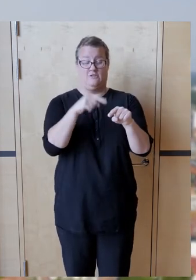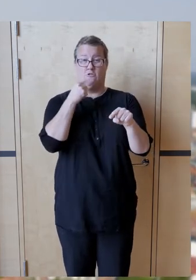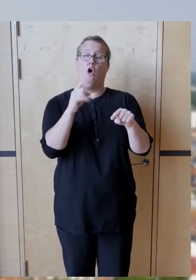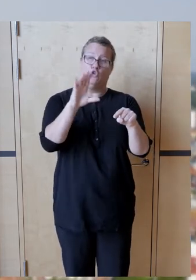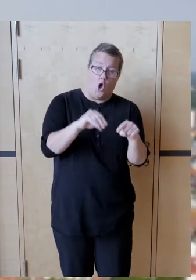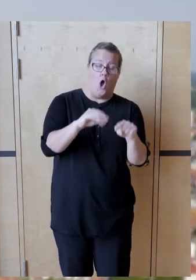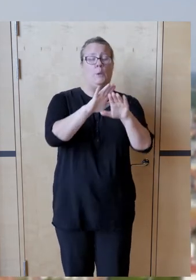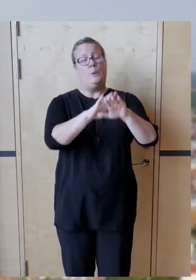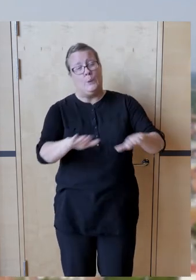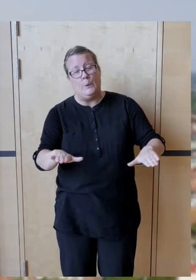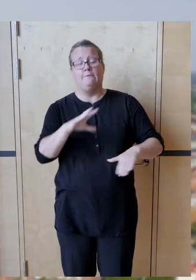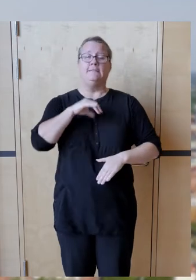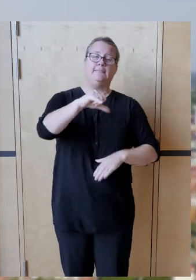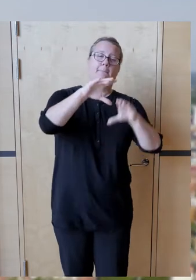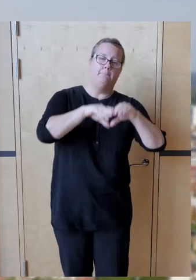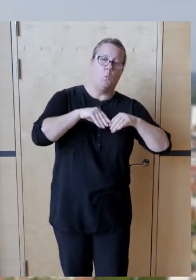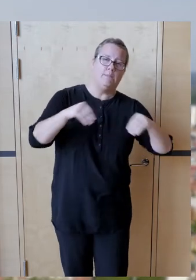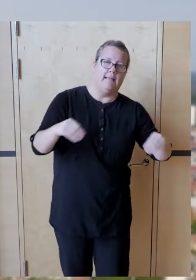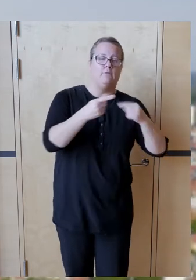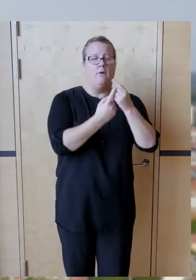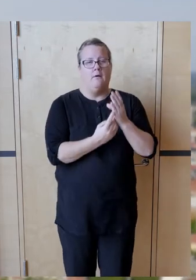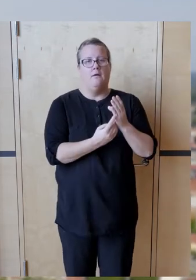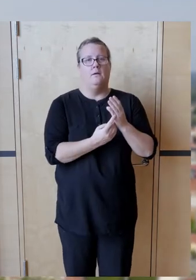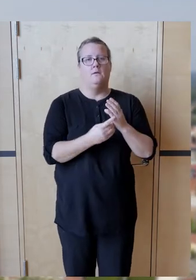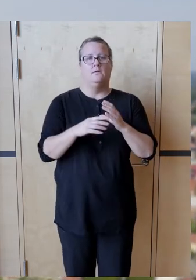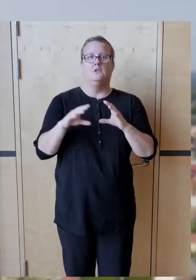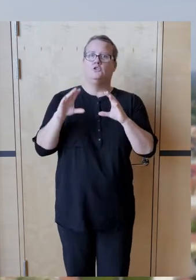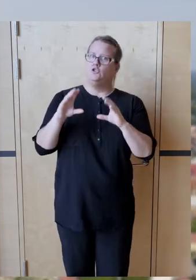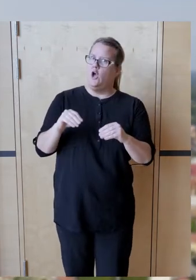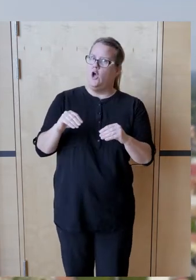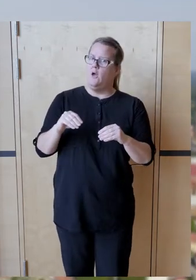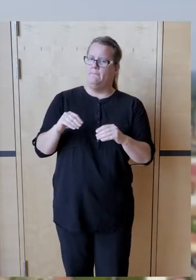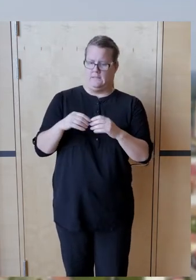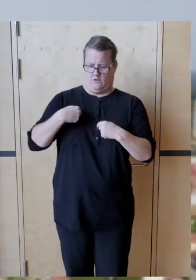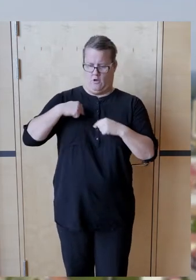Var finns ju med i budget osv Jaha Vad är ditt namn